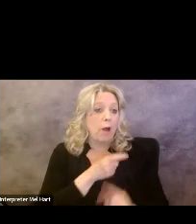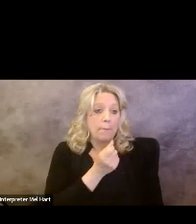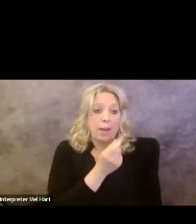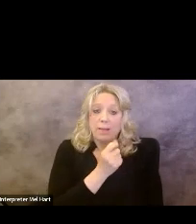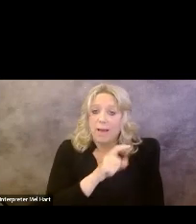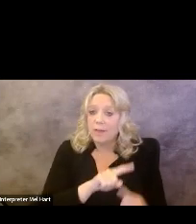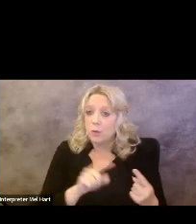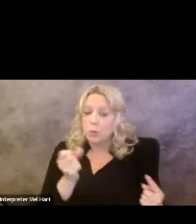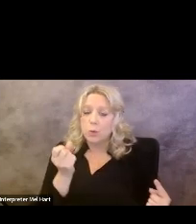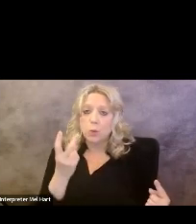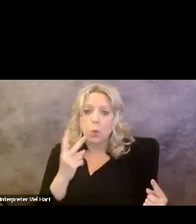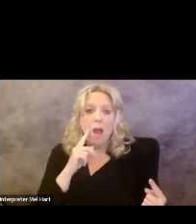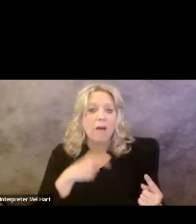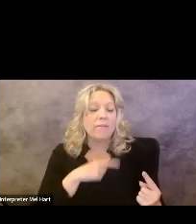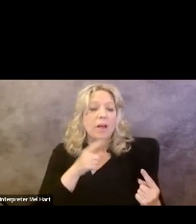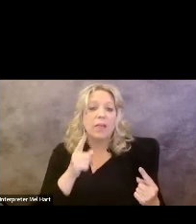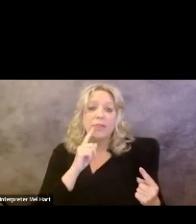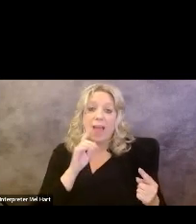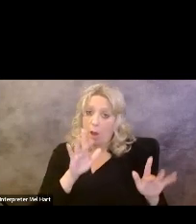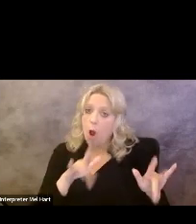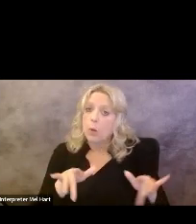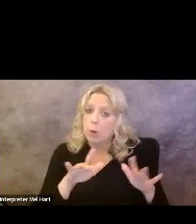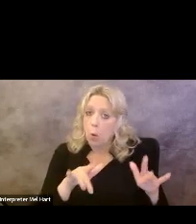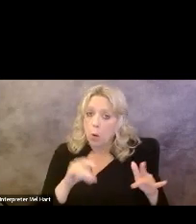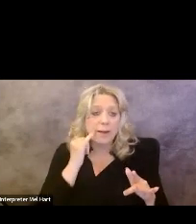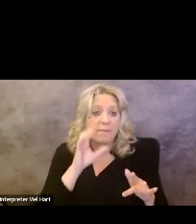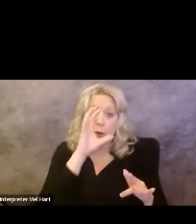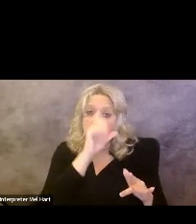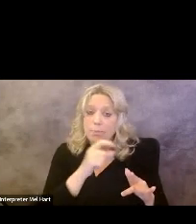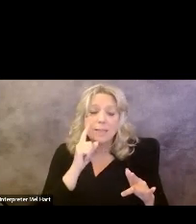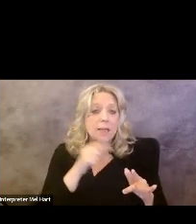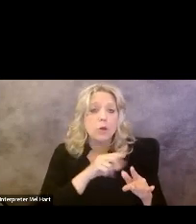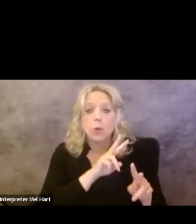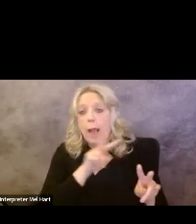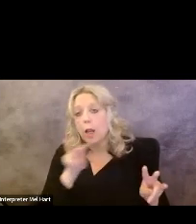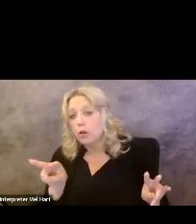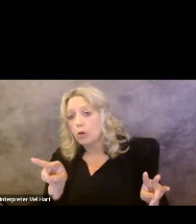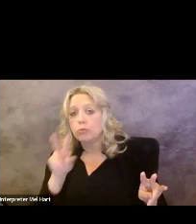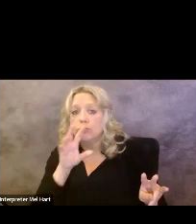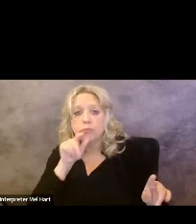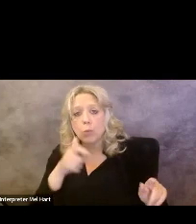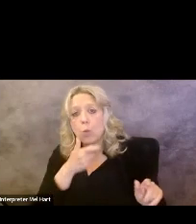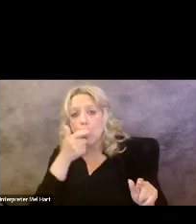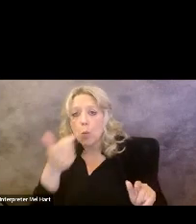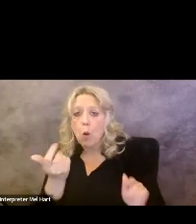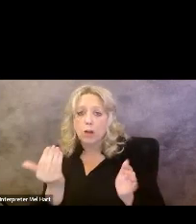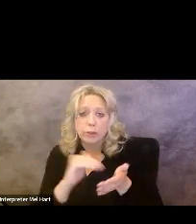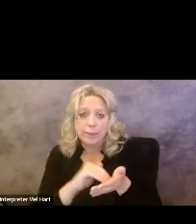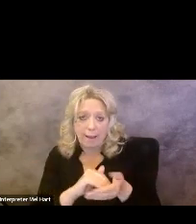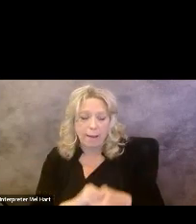están grabados así que si se pierden uno pueden unirse a nosotros allí, pero esperamos que puedan participar con